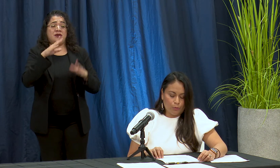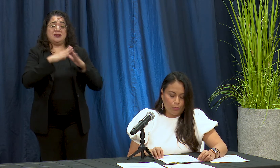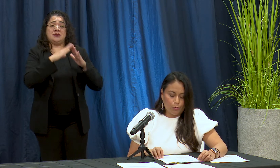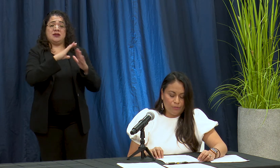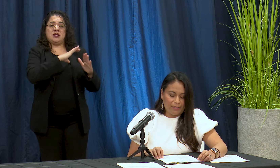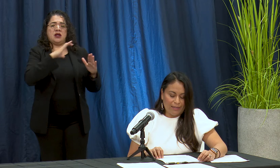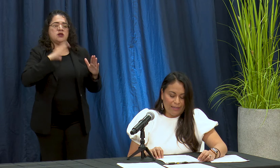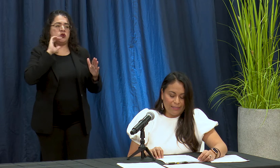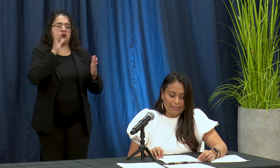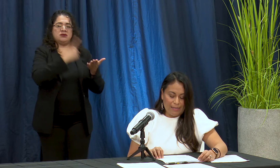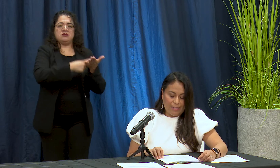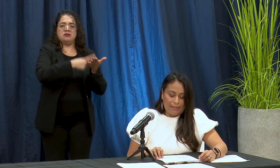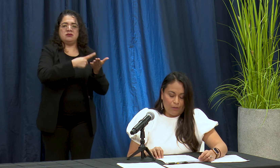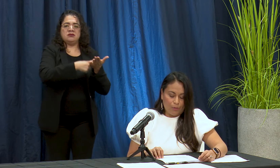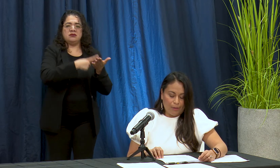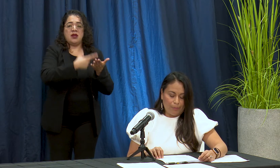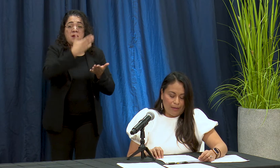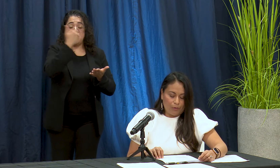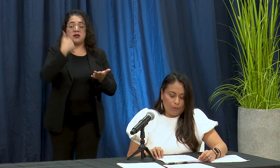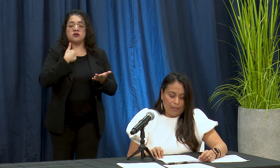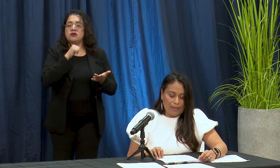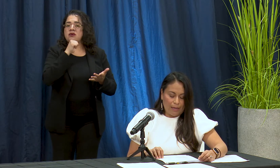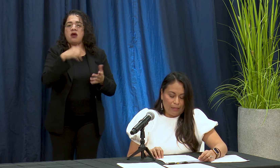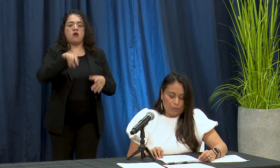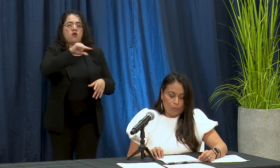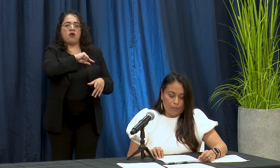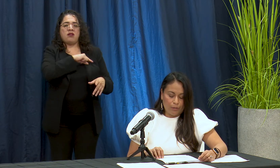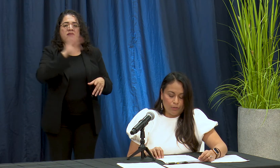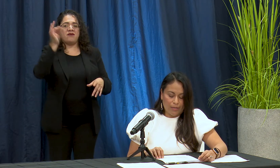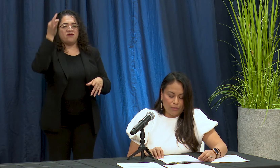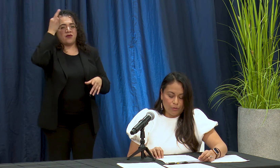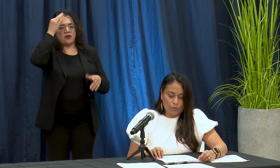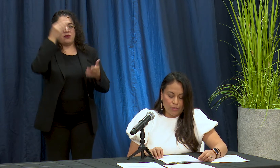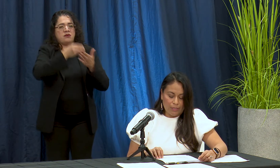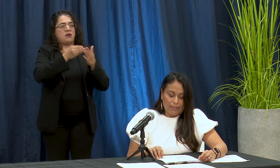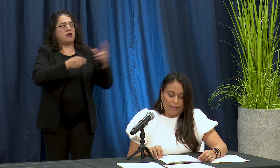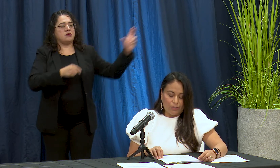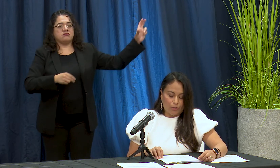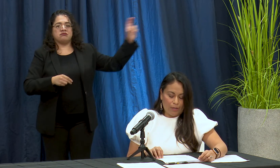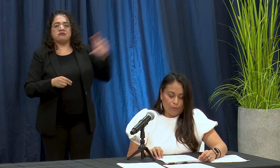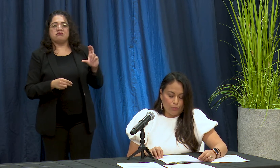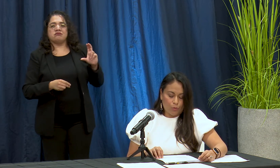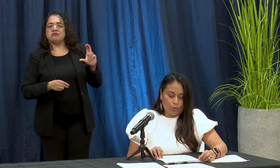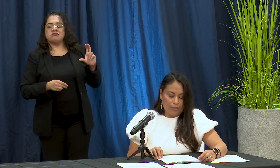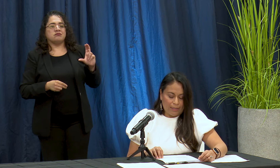fundos federales de ayuda para ayudar a career los gastos relacionados con la